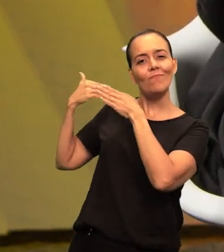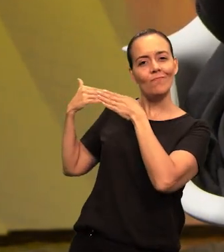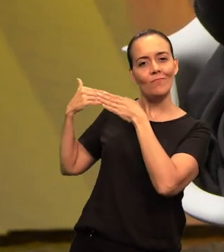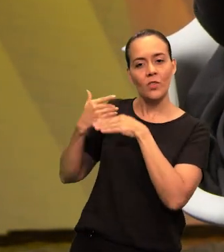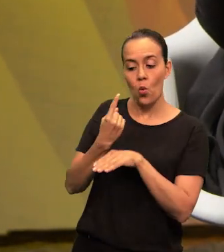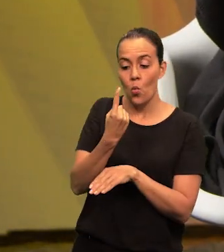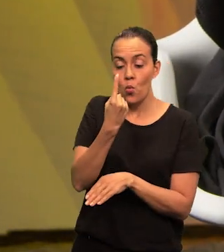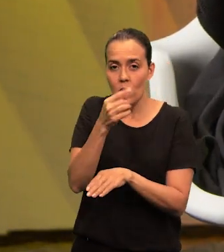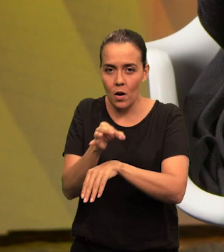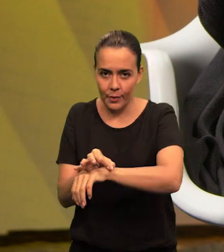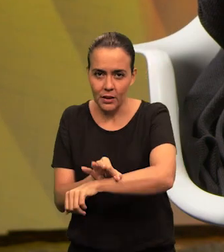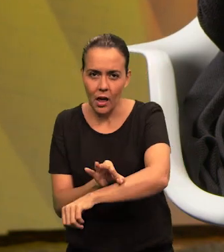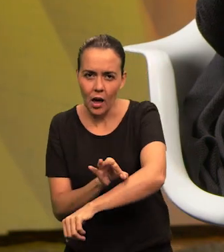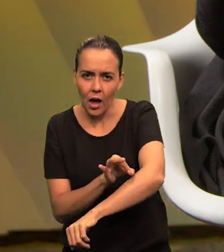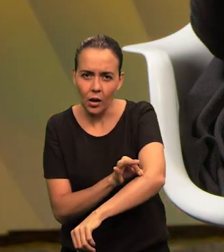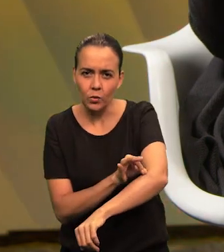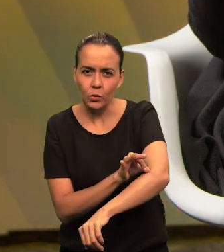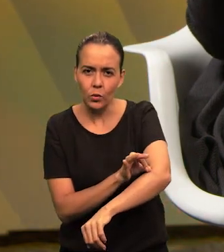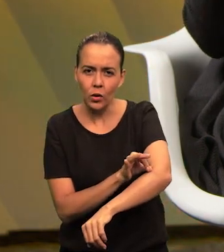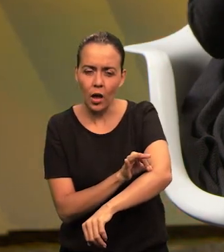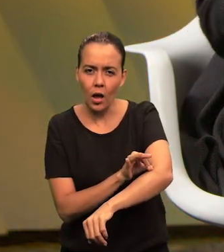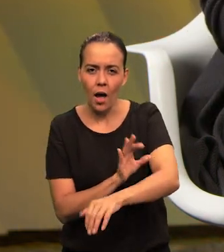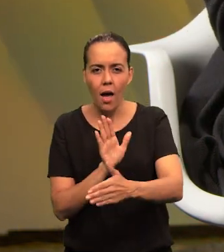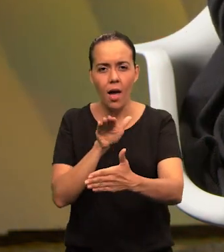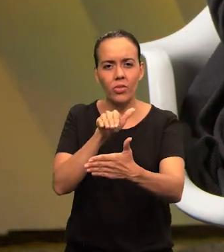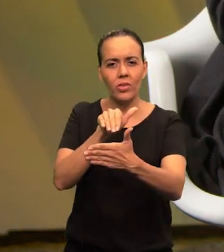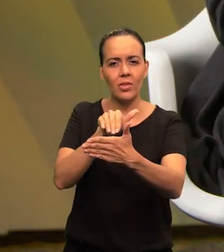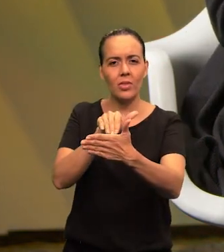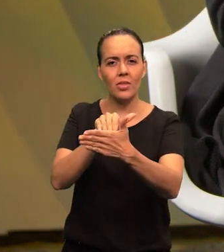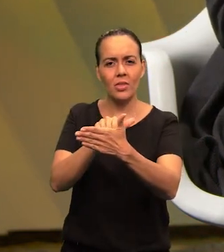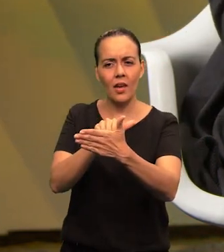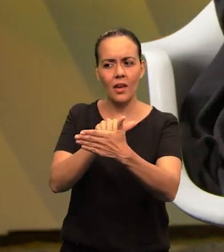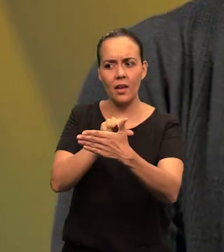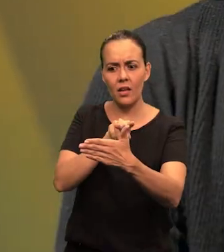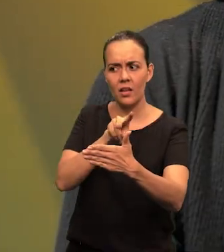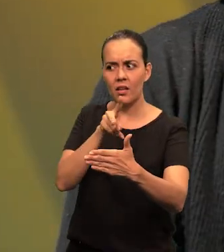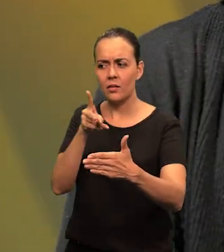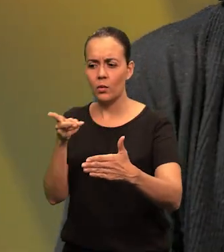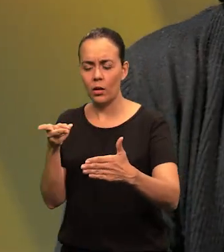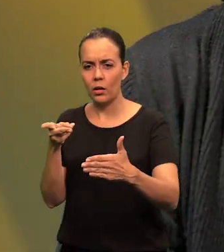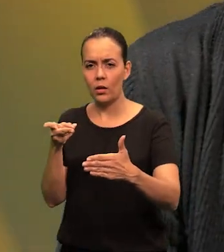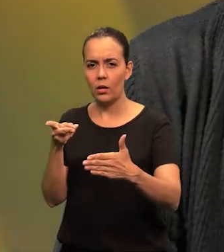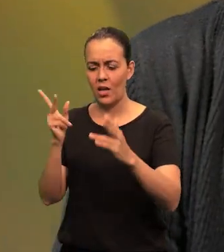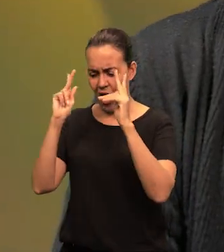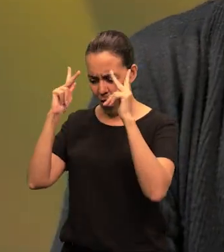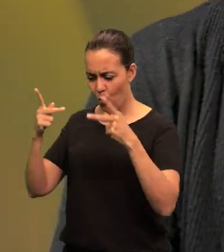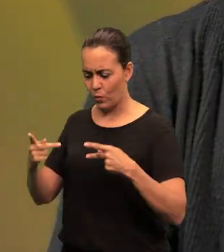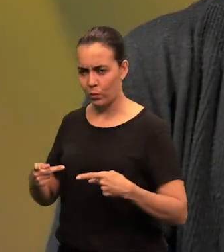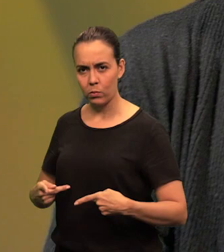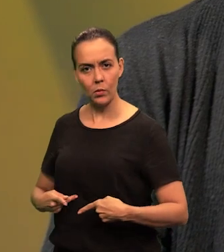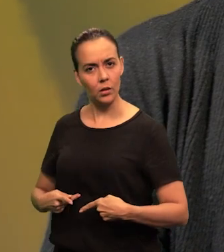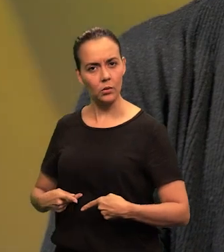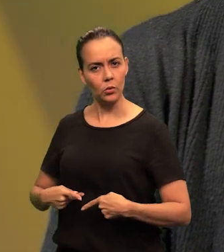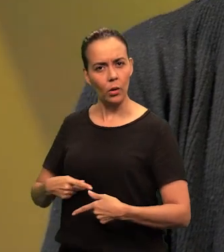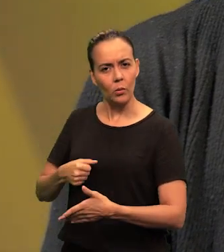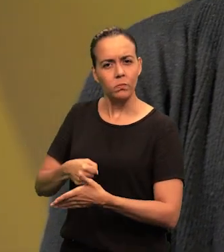que é a ponta da corda amarrada no abismo, até o outro lado. O que é o outro lado? É o humano que se supera.